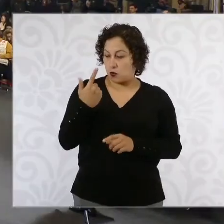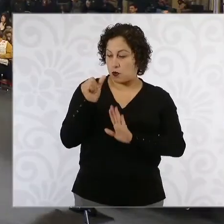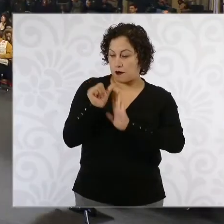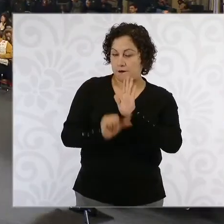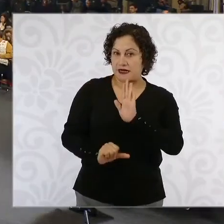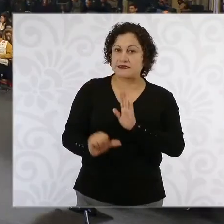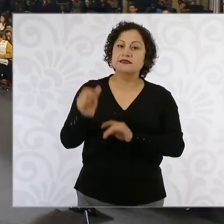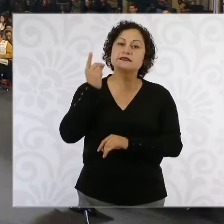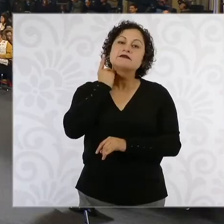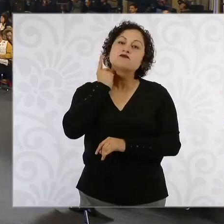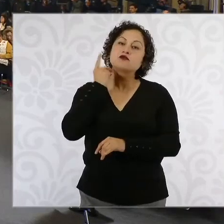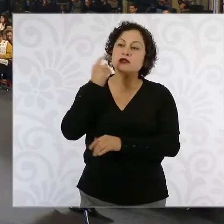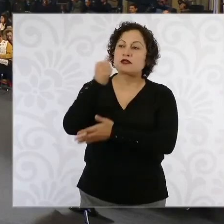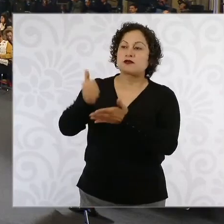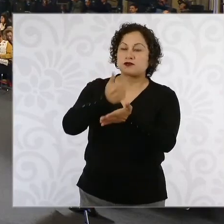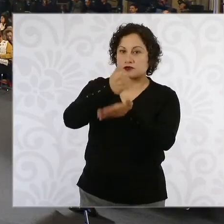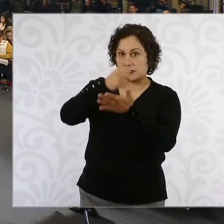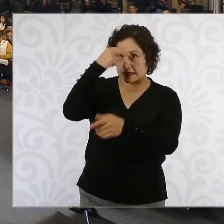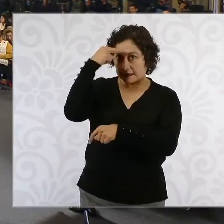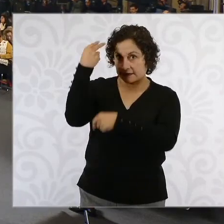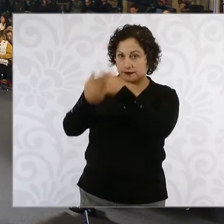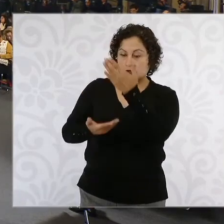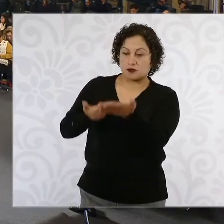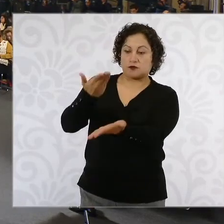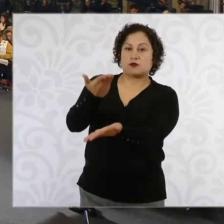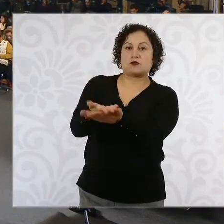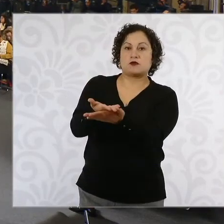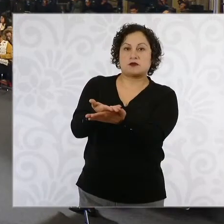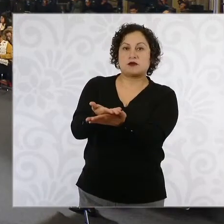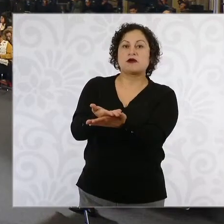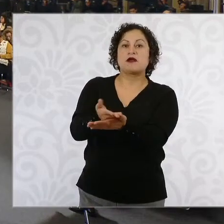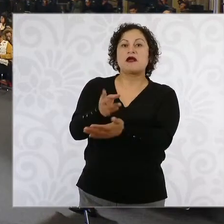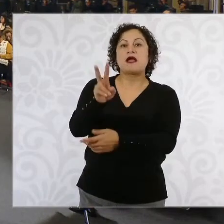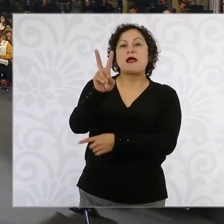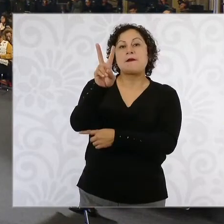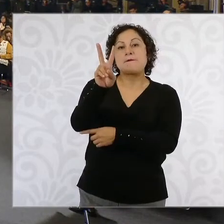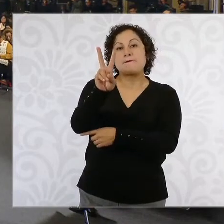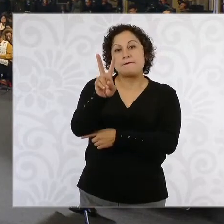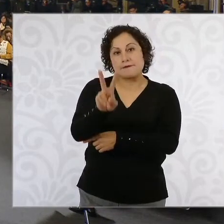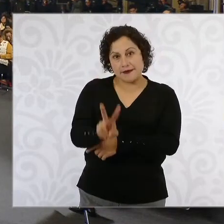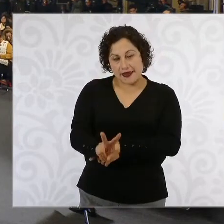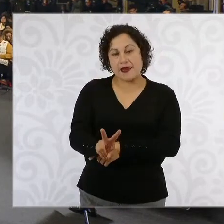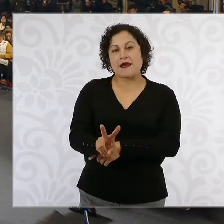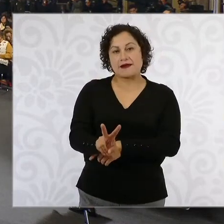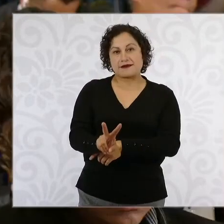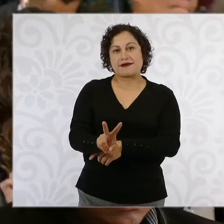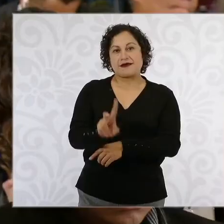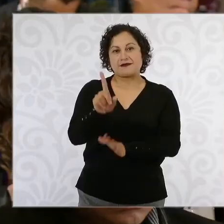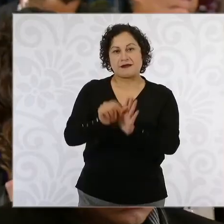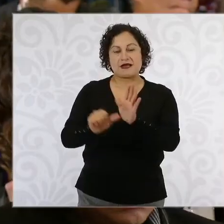la propuesta de eliminar los viernes de consejo técnico escolar en la educación básica y entre